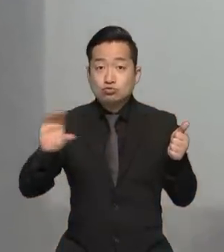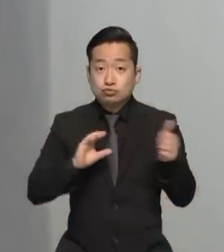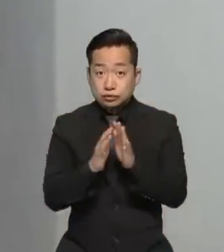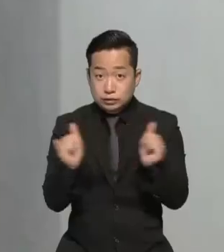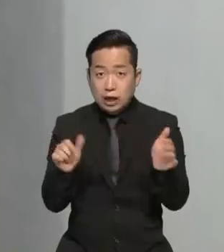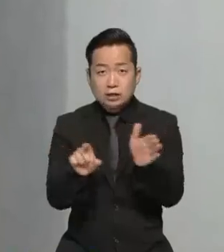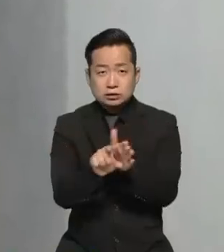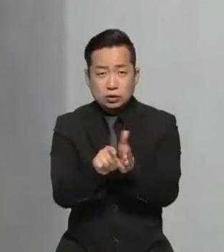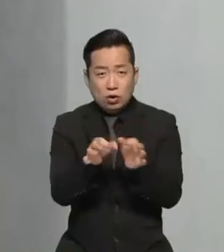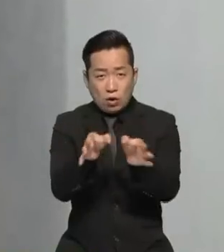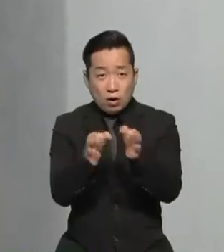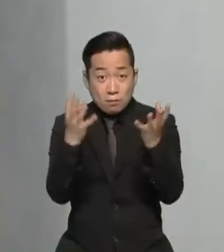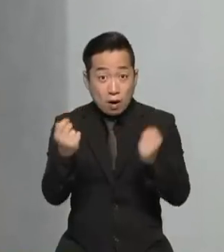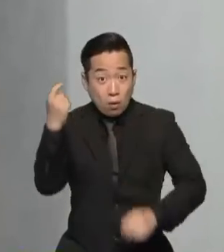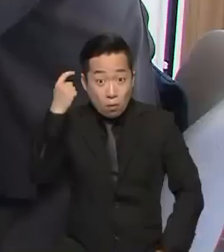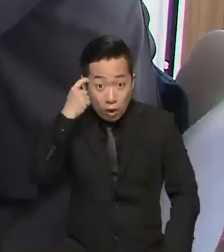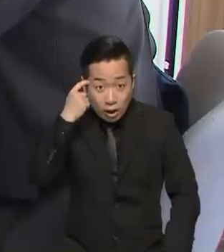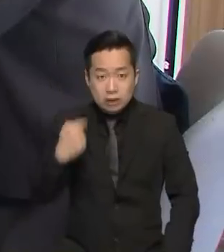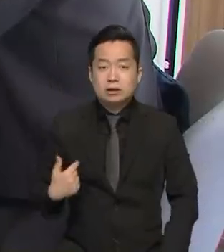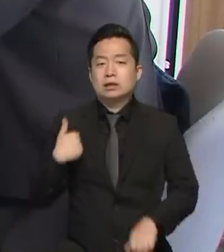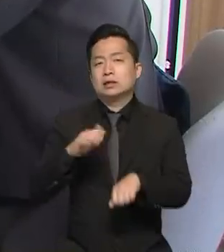진행한 점 등에 대해 잘못을 인정한다고 말했습니다.